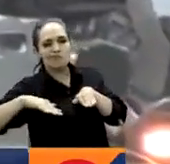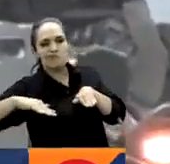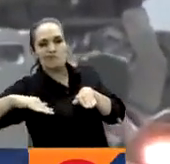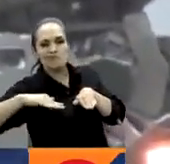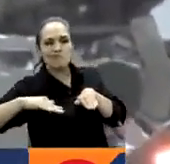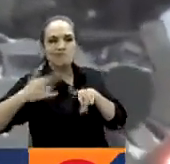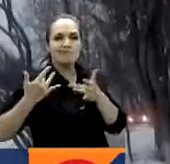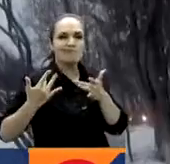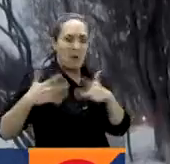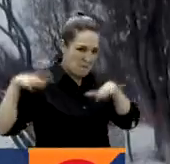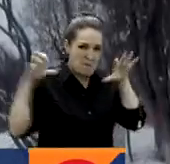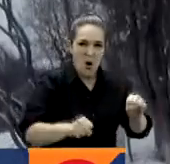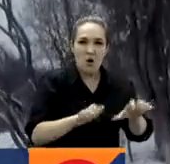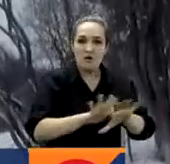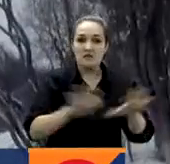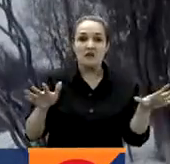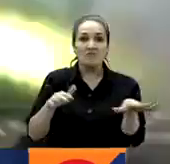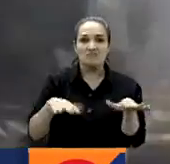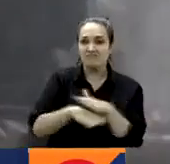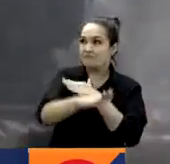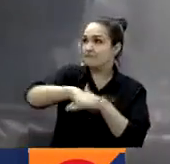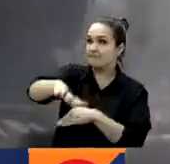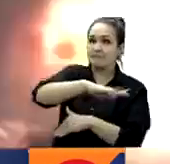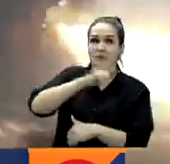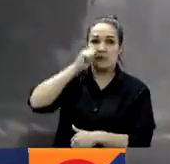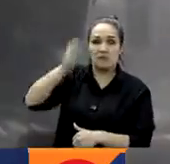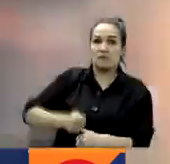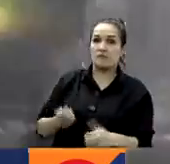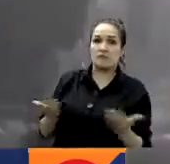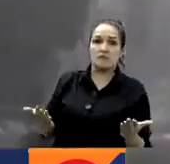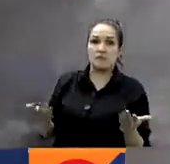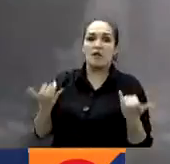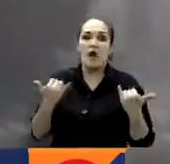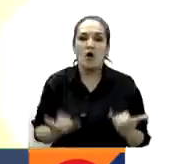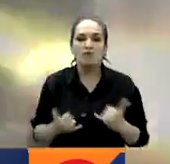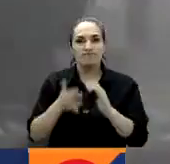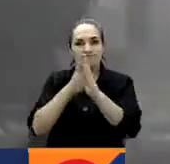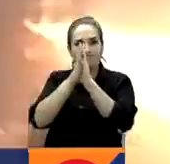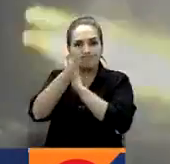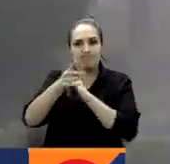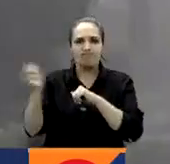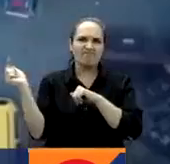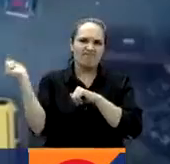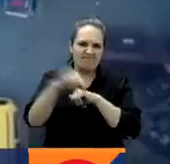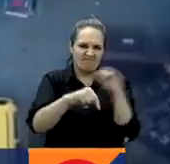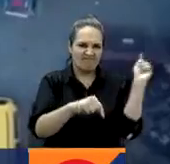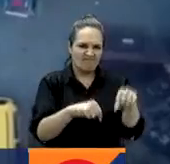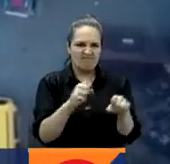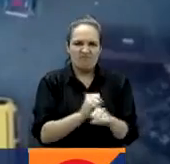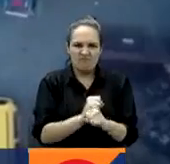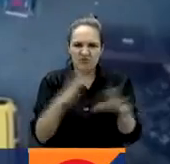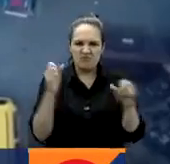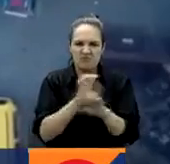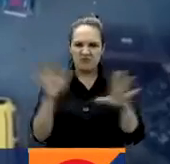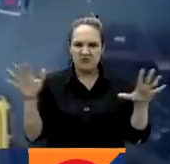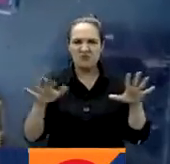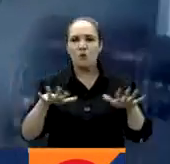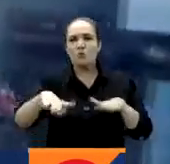AMENAZA LATENTE CERCANDO SUS FRONTERAS A SER A PETICIóN DE